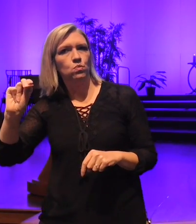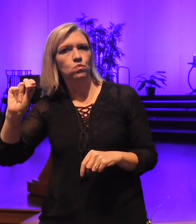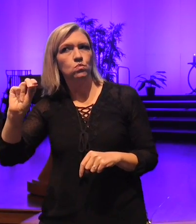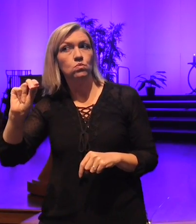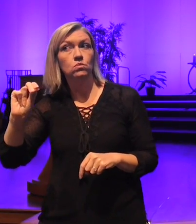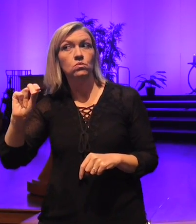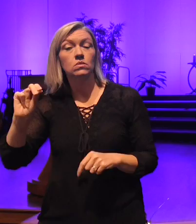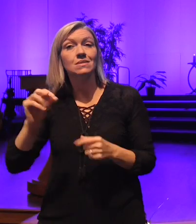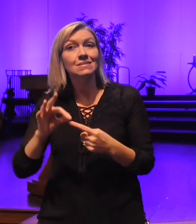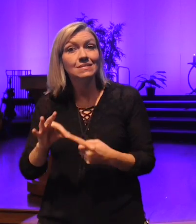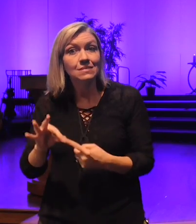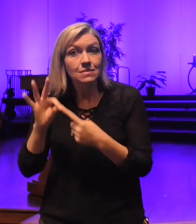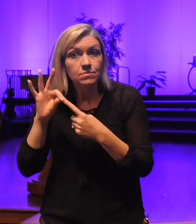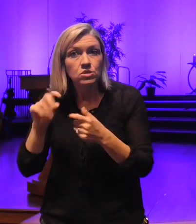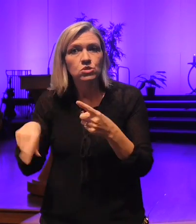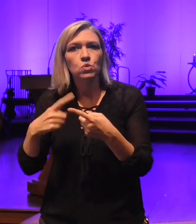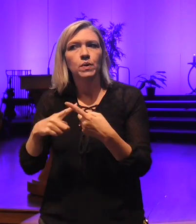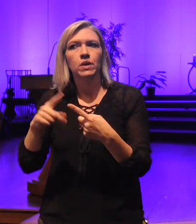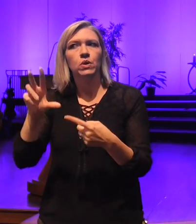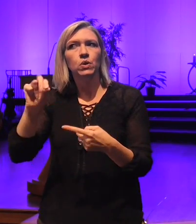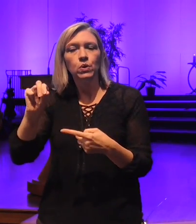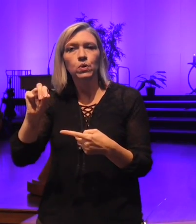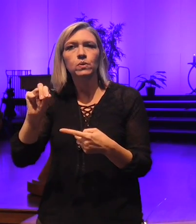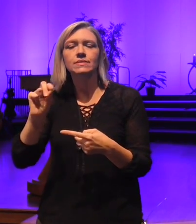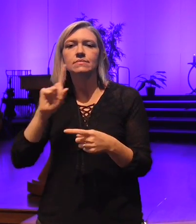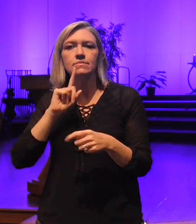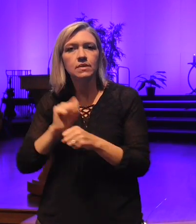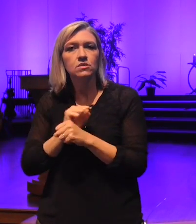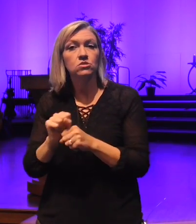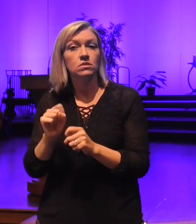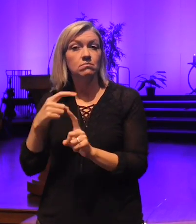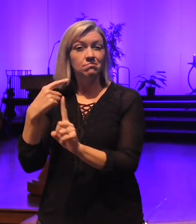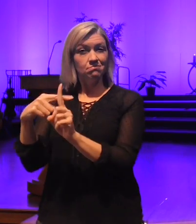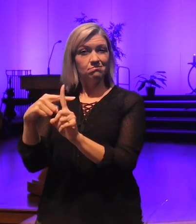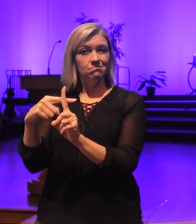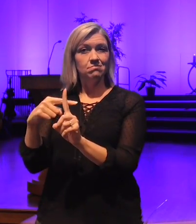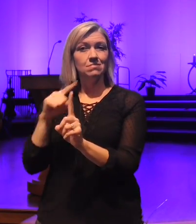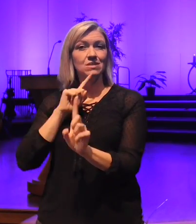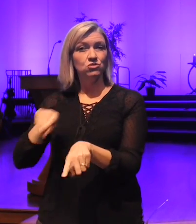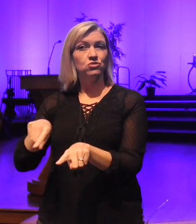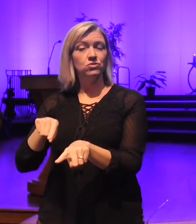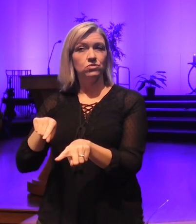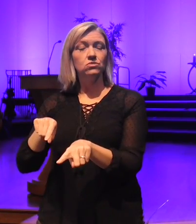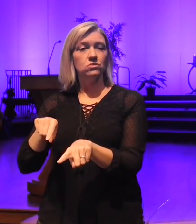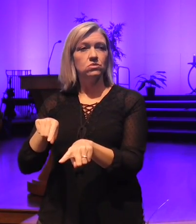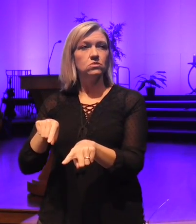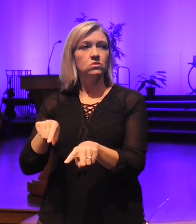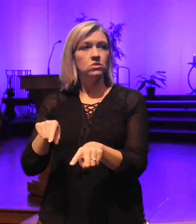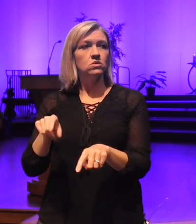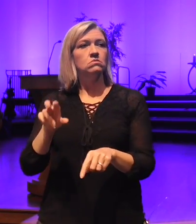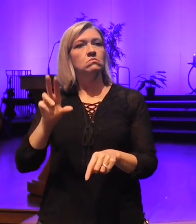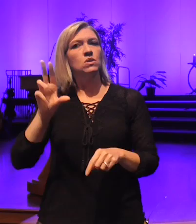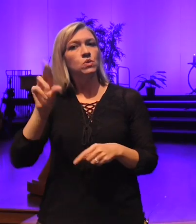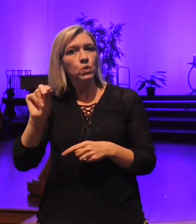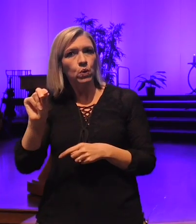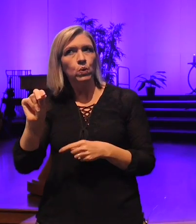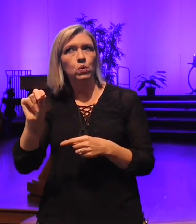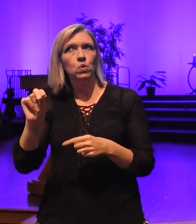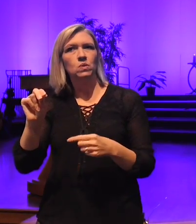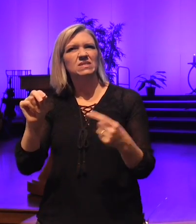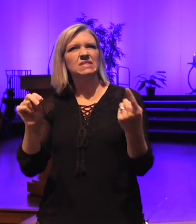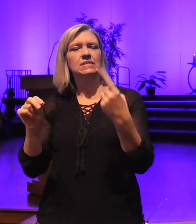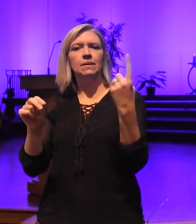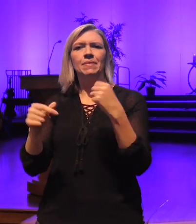no puede ser nuestra respuesta más positiva para decir no a aquello que estamos tentados a arrastrar. como